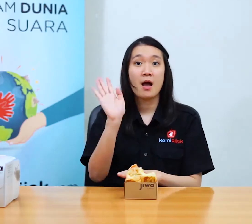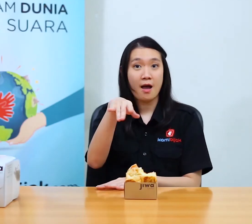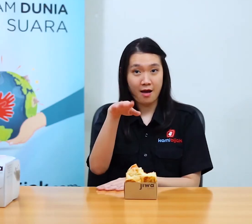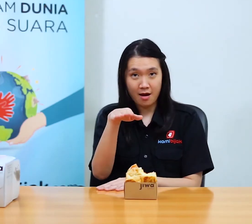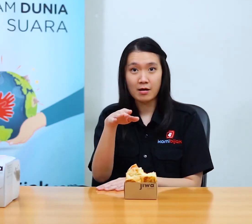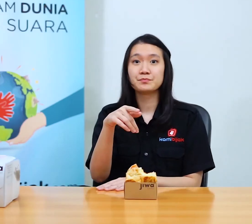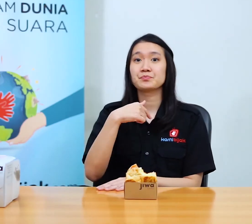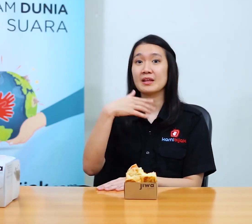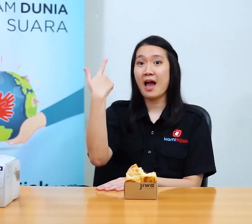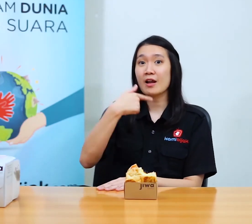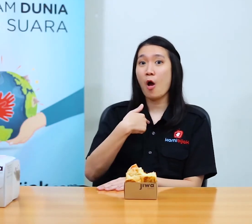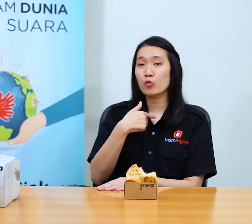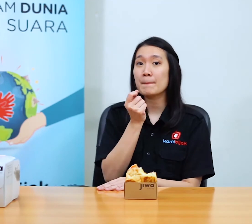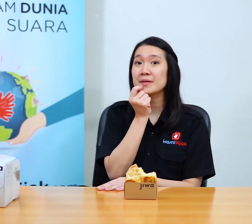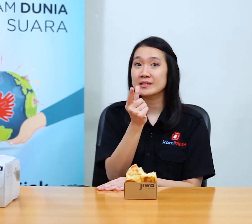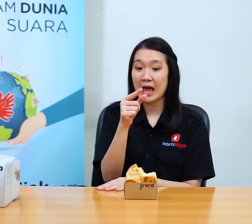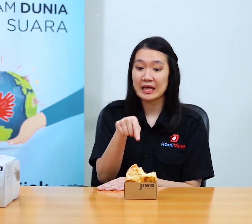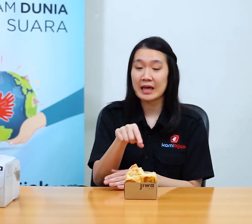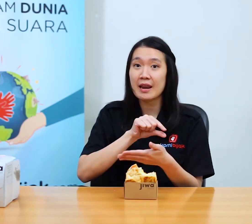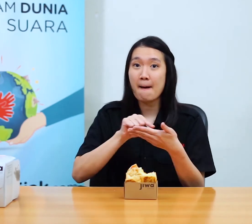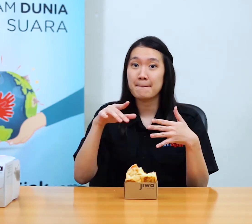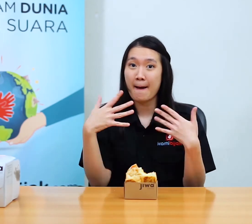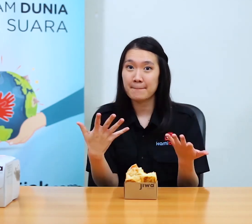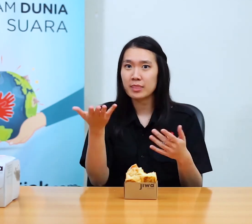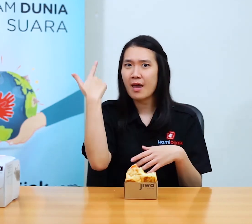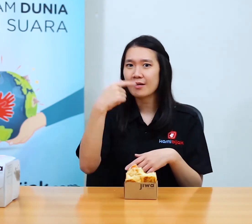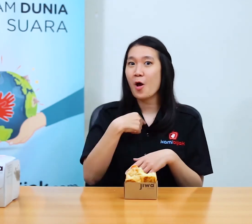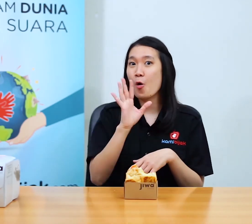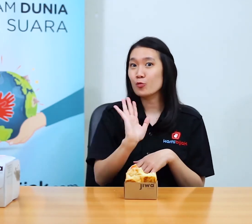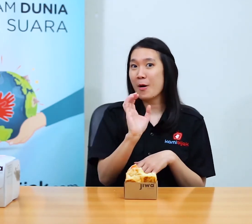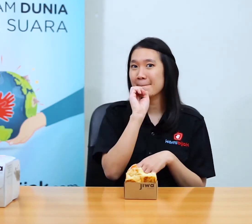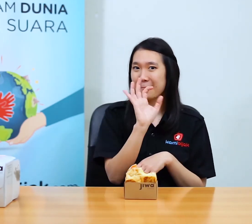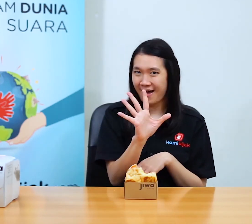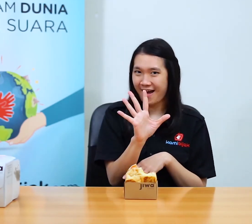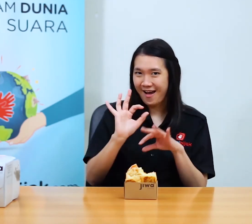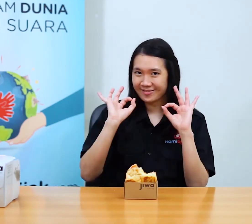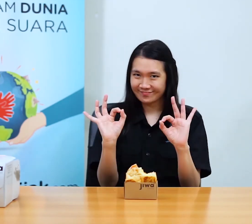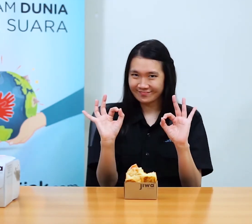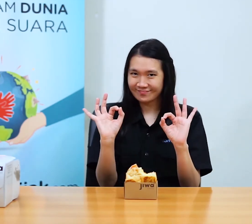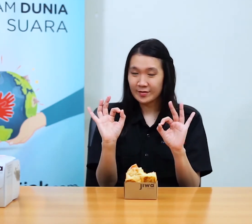Oya, tadi saya pesan ini lewat ojol, sudah diberitahukan awalnya.